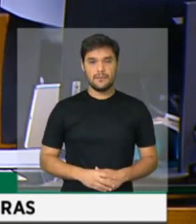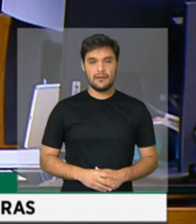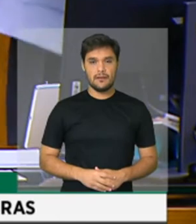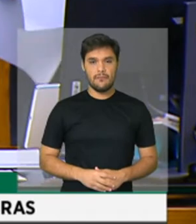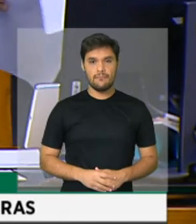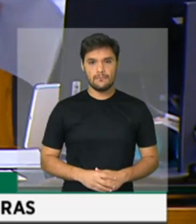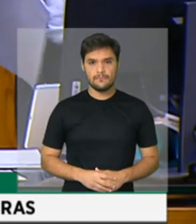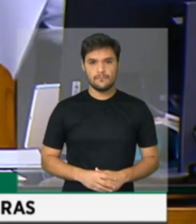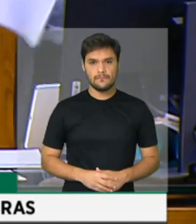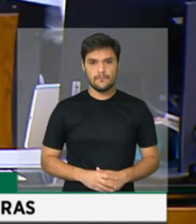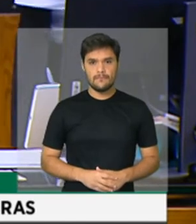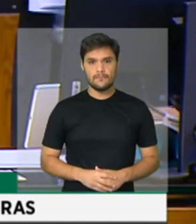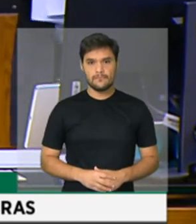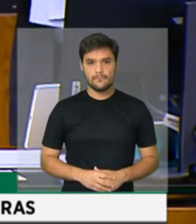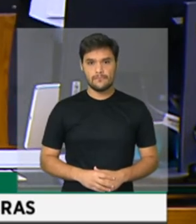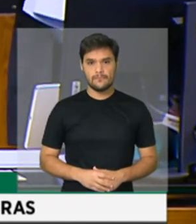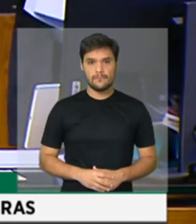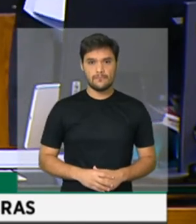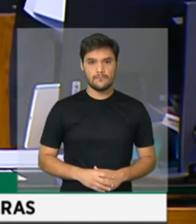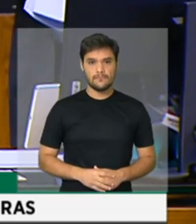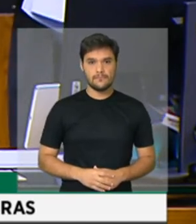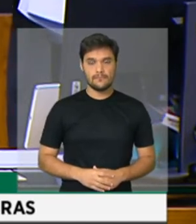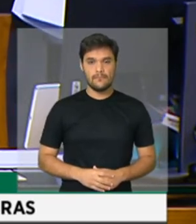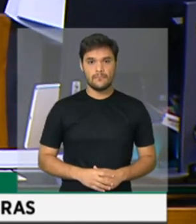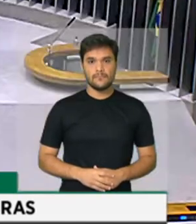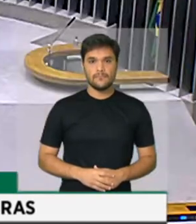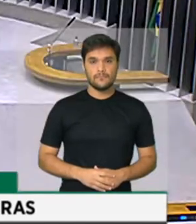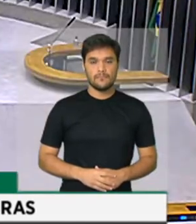[PRESIDENTE]: PARA DISCUTIR A FAVOR, DEPUTADO